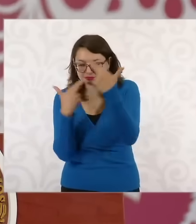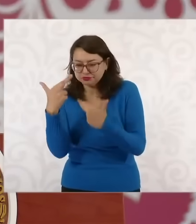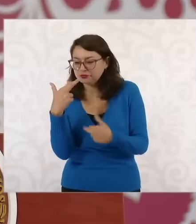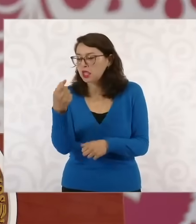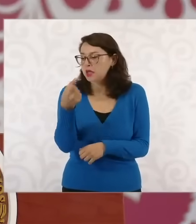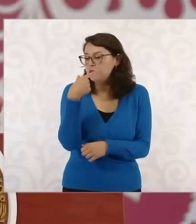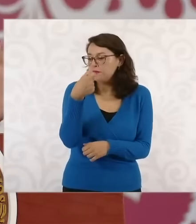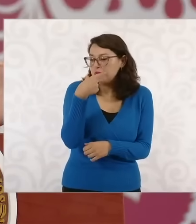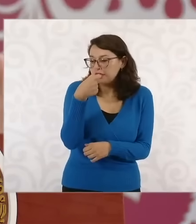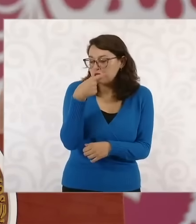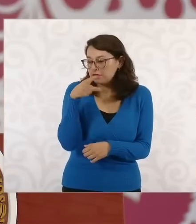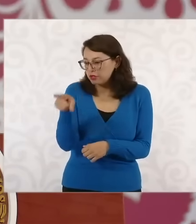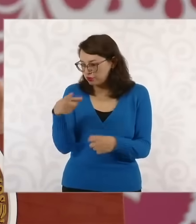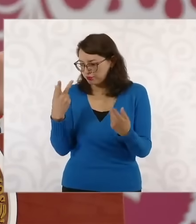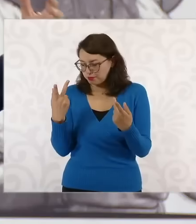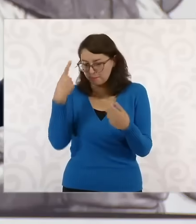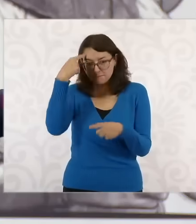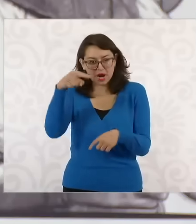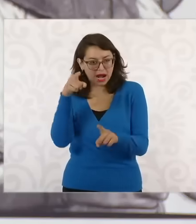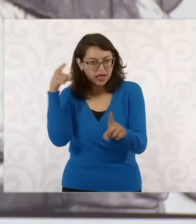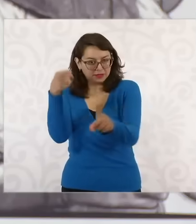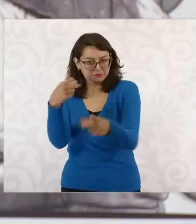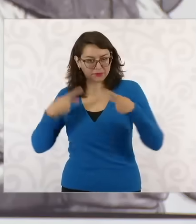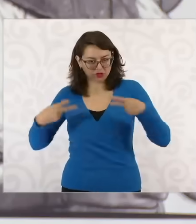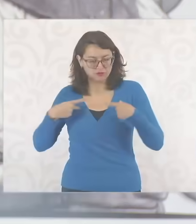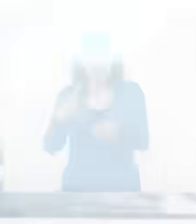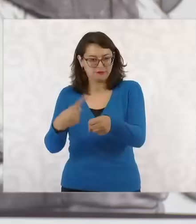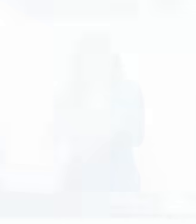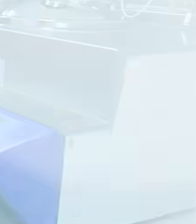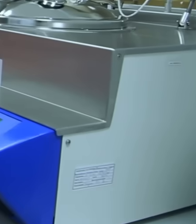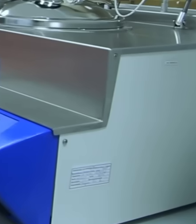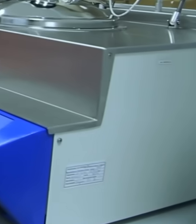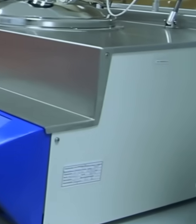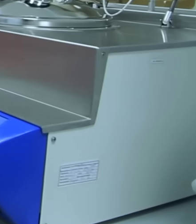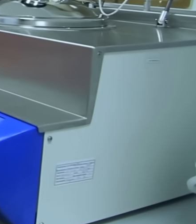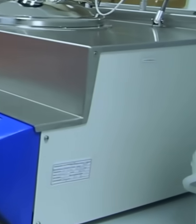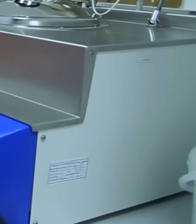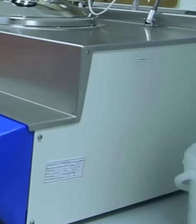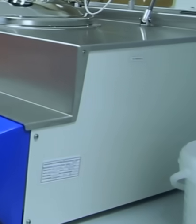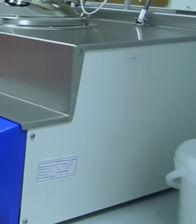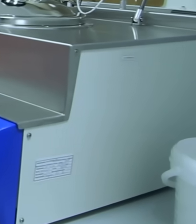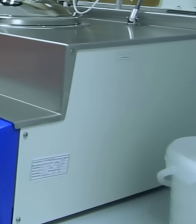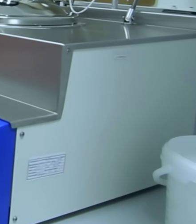El gobierno federal señaló a 34 farmacéuticas no están cumpliendo con el contrato de compra